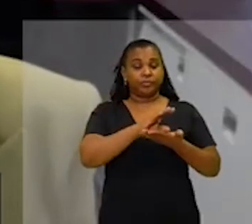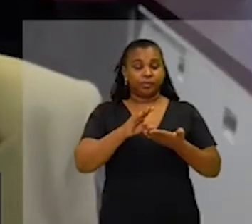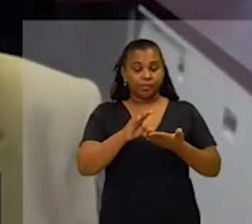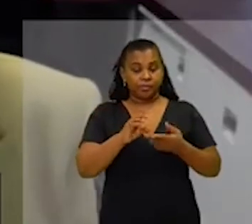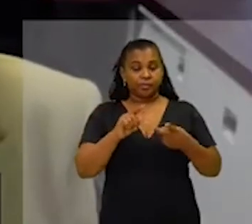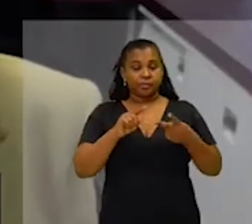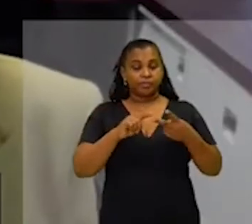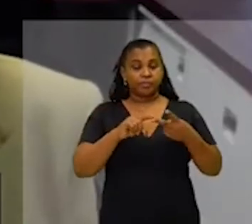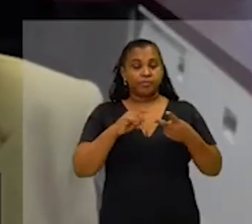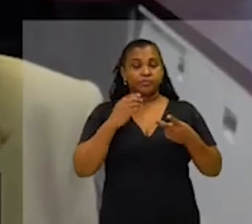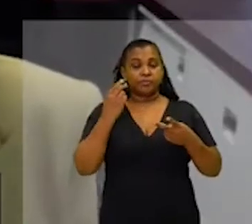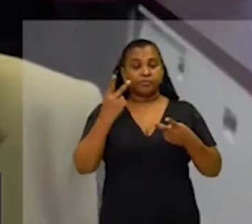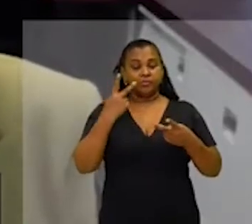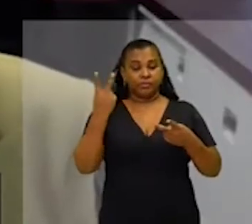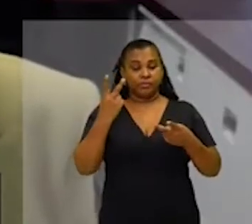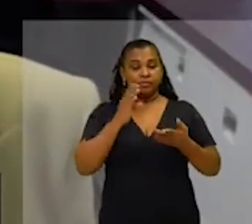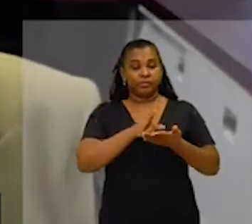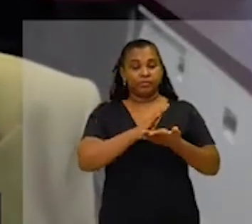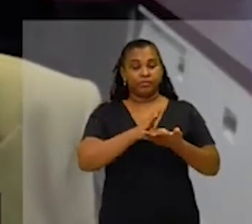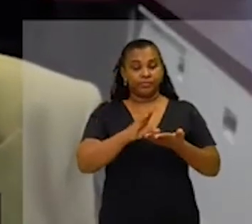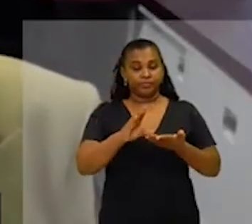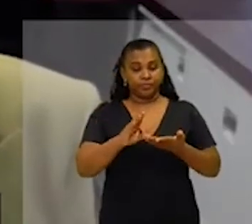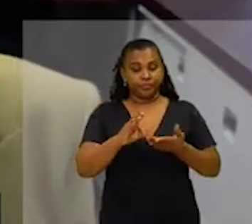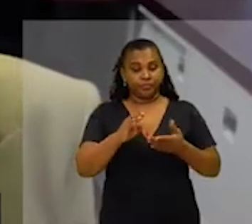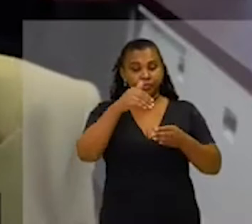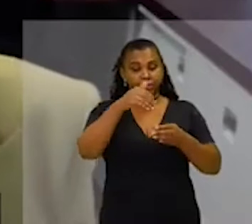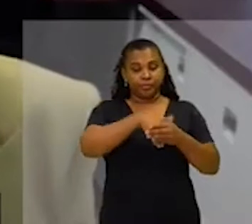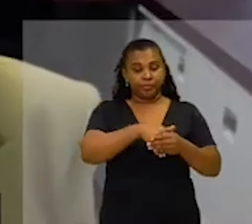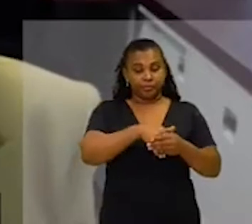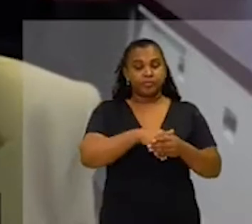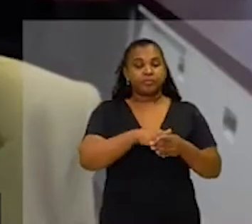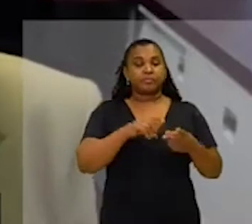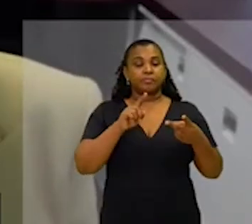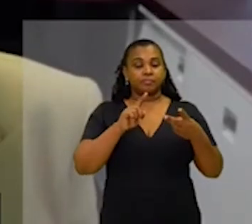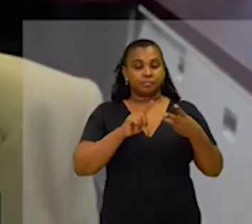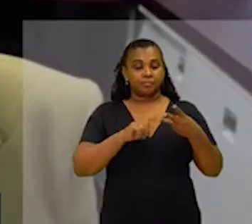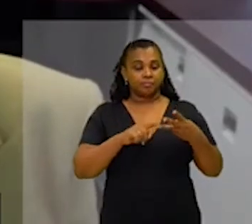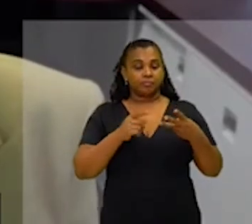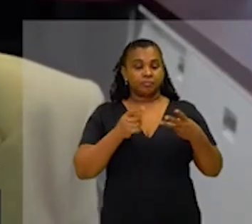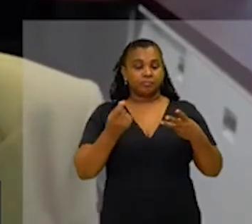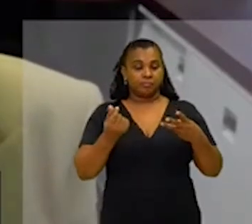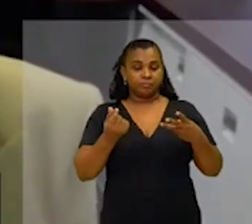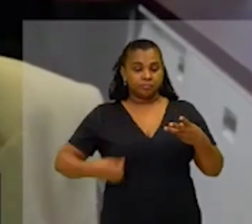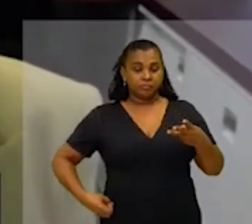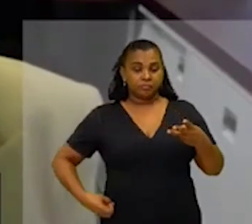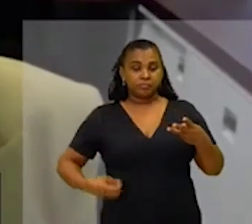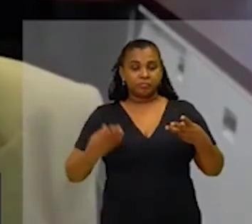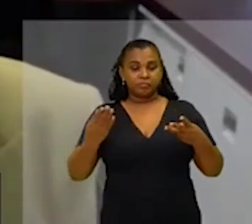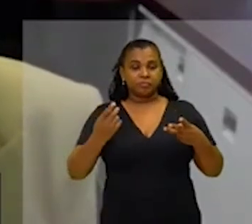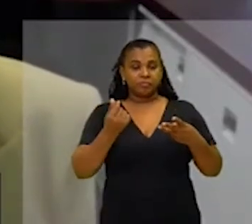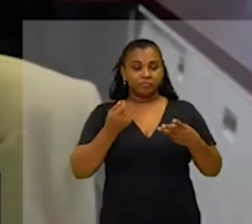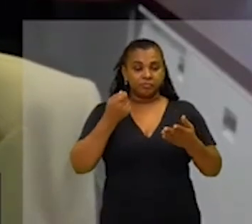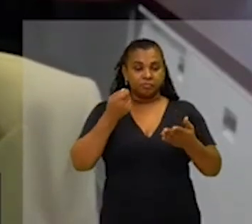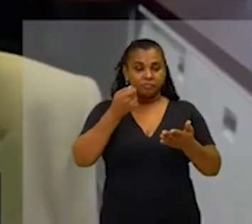eleitoral uma aba lateral tem valor das receitas de despesas os extratos bancários notas fiscais